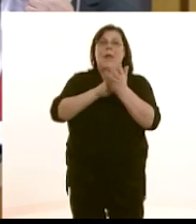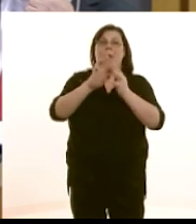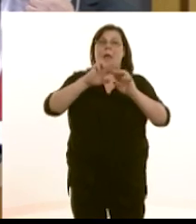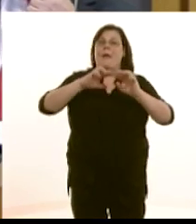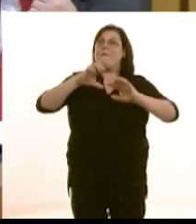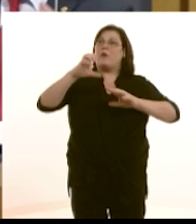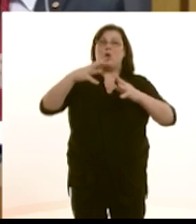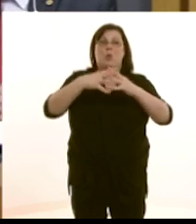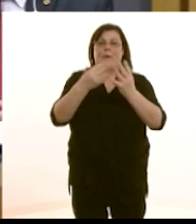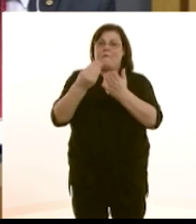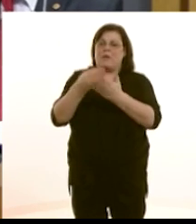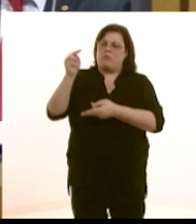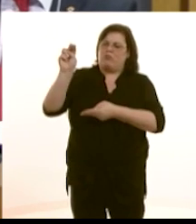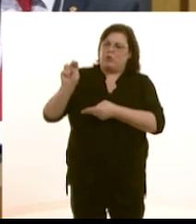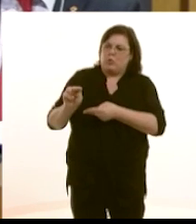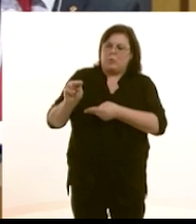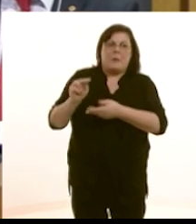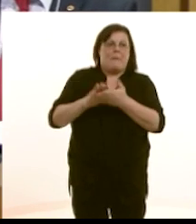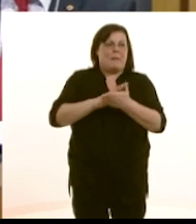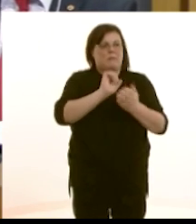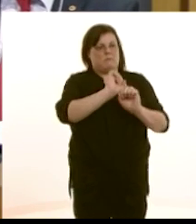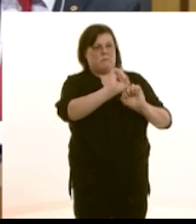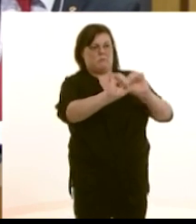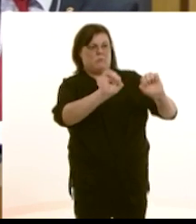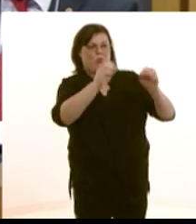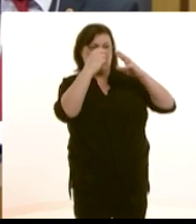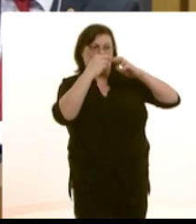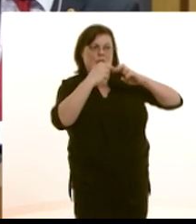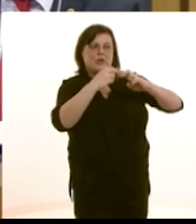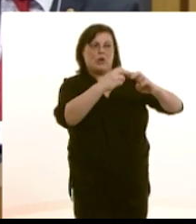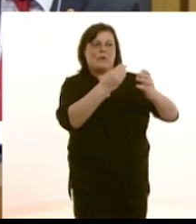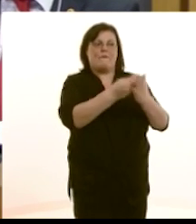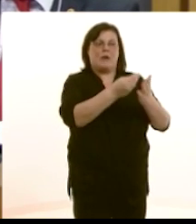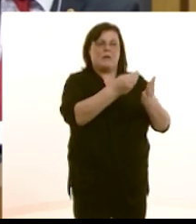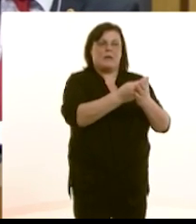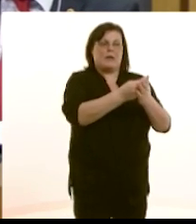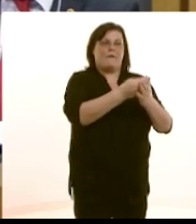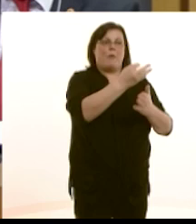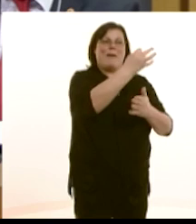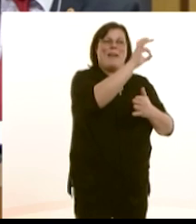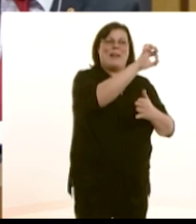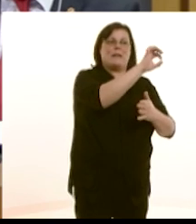gyfer ymchwil o £80 miliwn eleni i rywbeth tebyg i £50 miliwn neu llai ar gyfer y flwyddyn